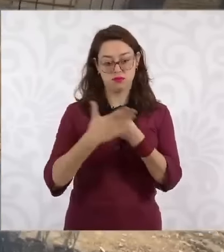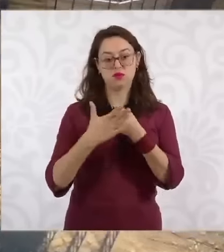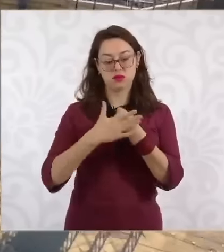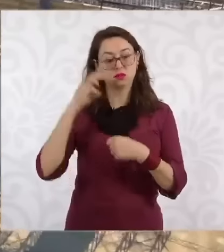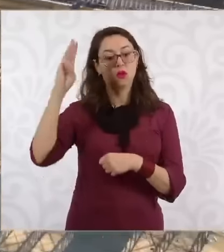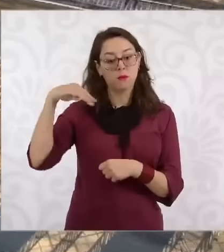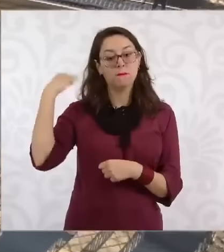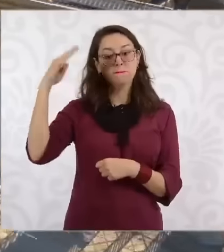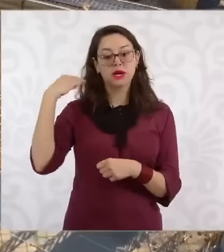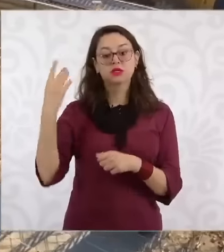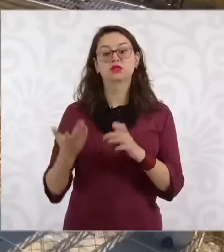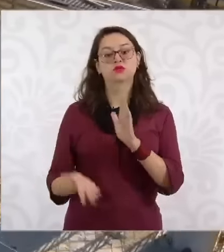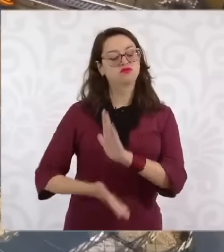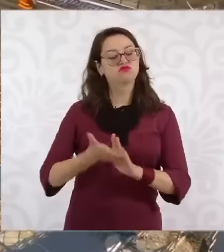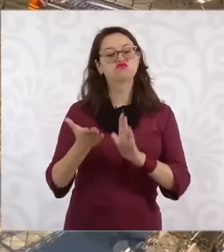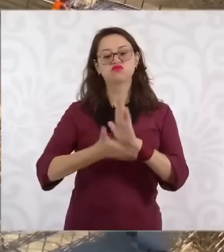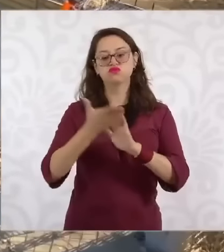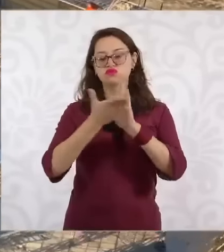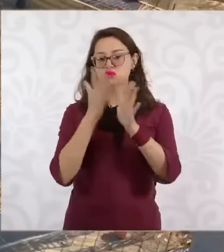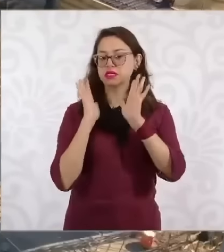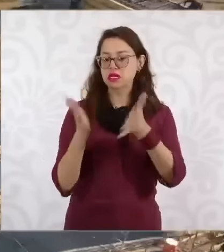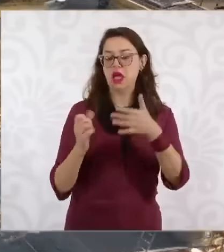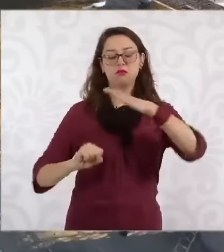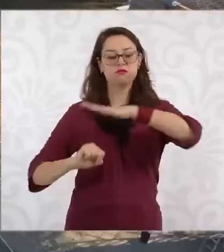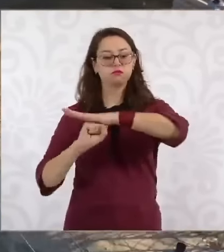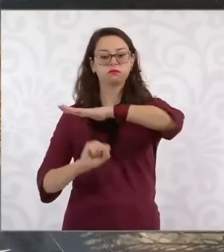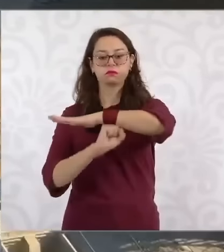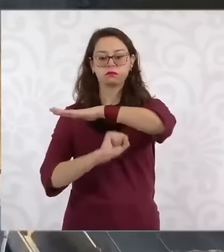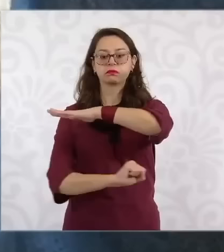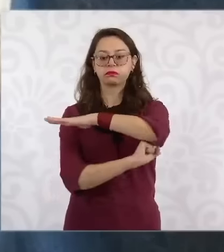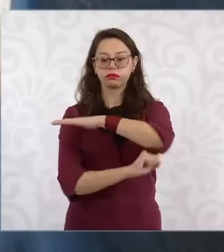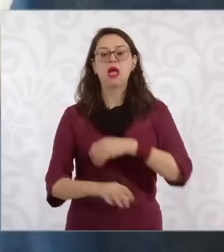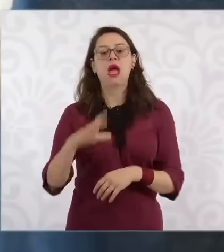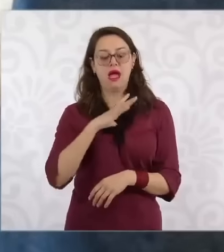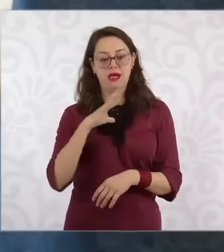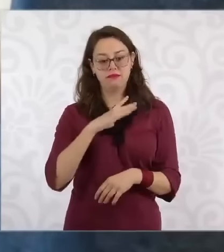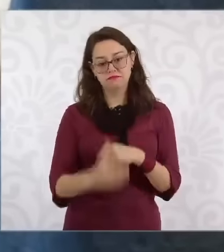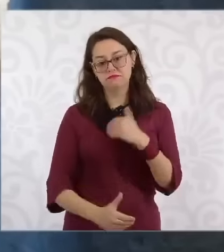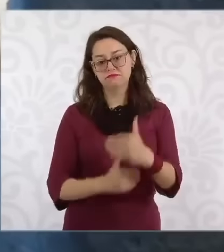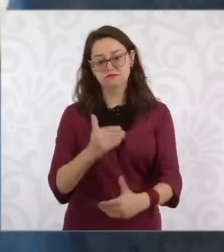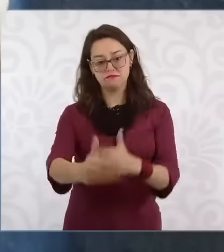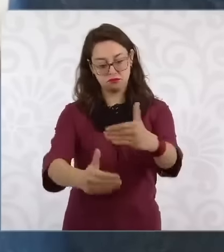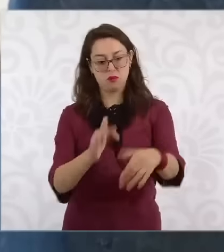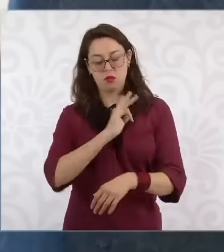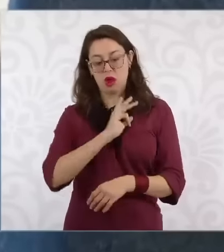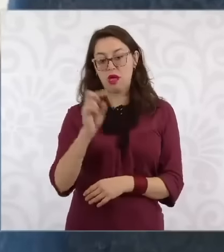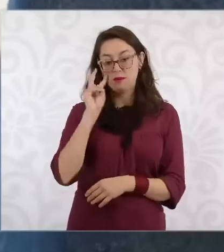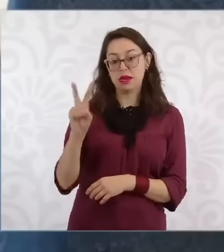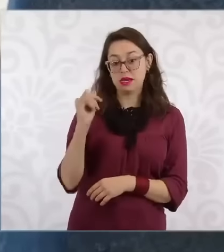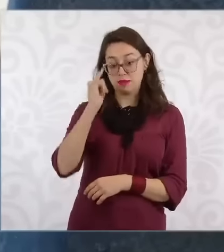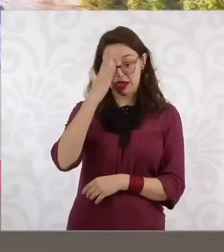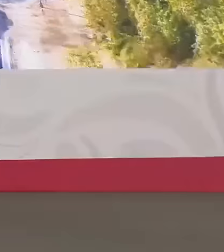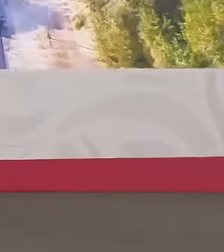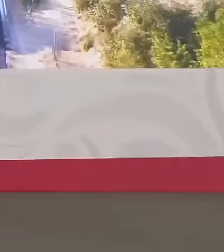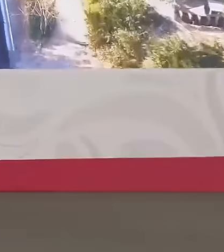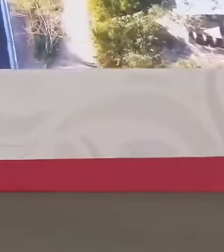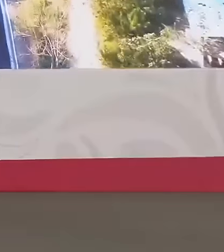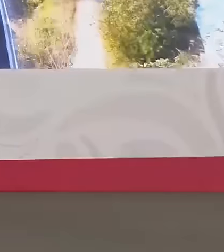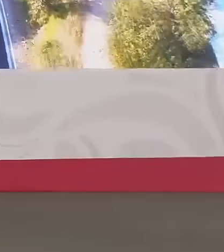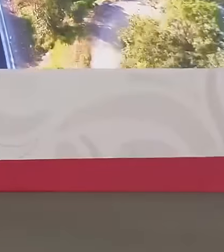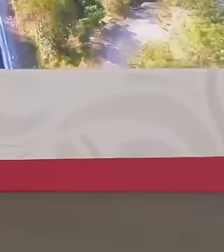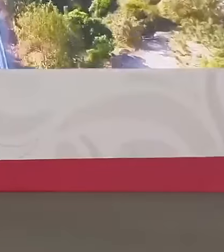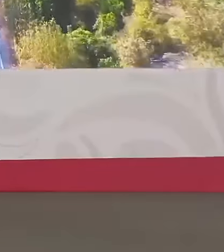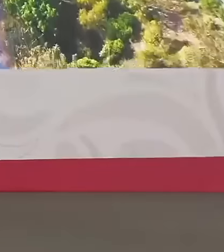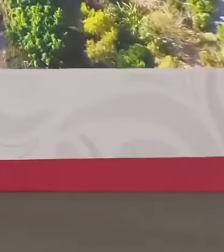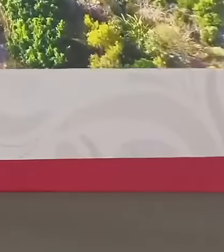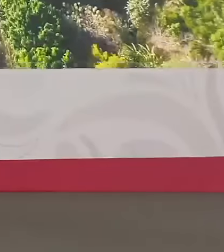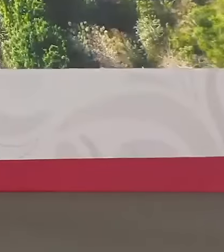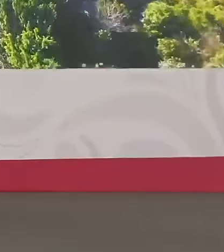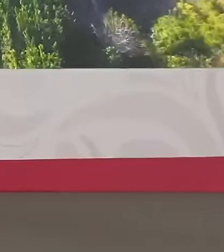de las estructuras eh que que ya también están en proceso. Estas ya son imágenes eh recientes.